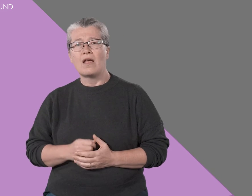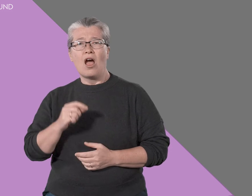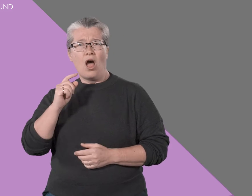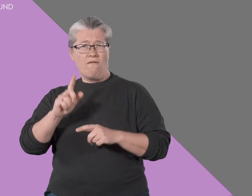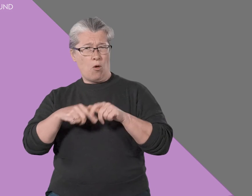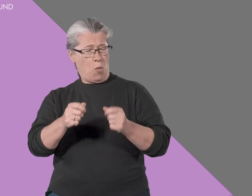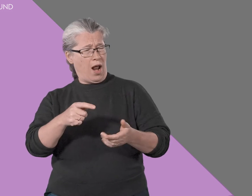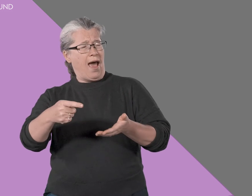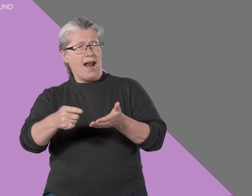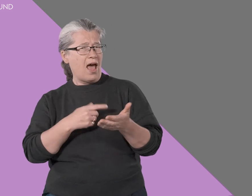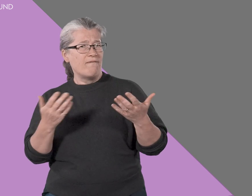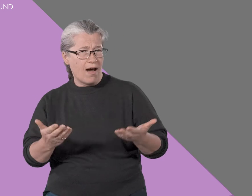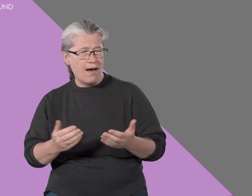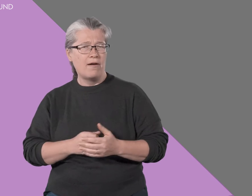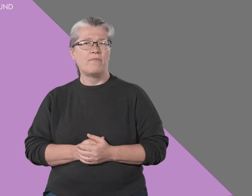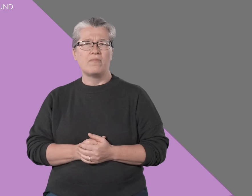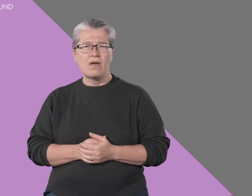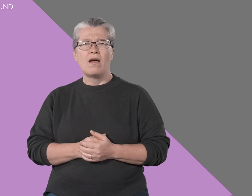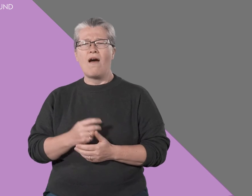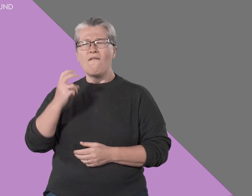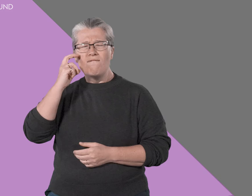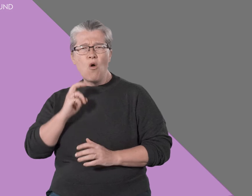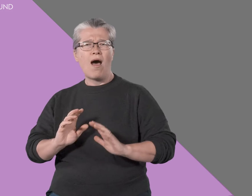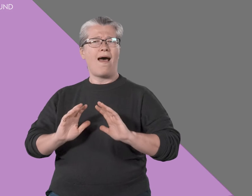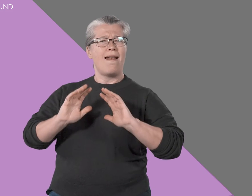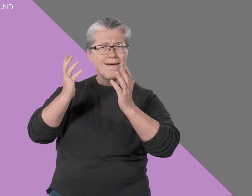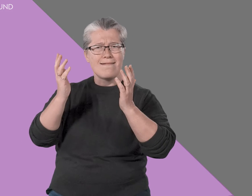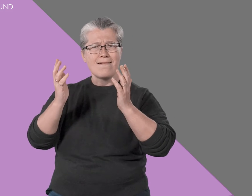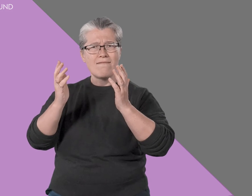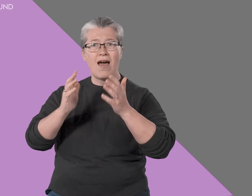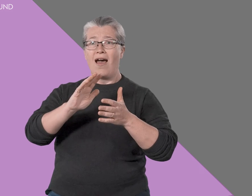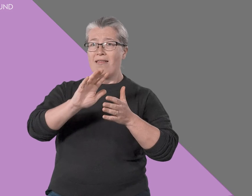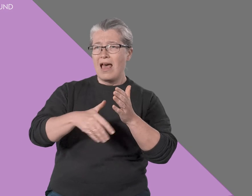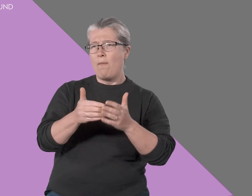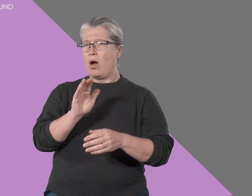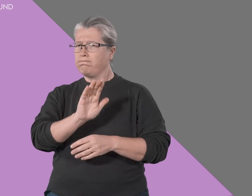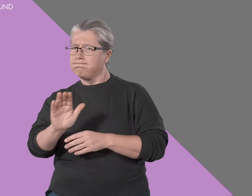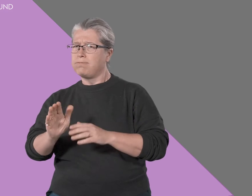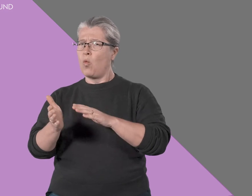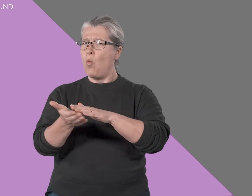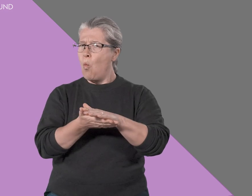Förbundet kräver att statsrådet tryggar teckenspråkigas -